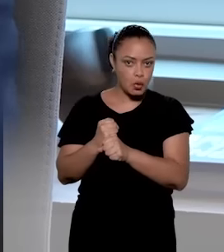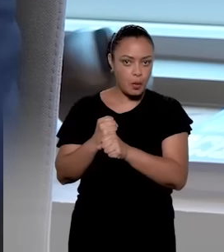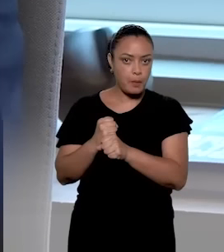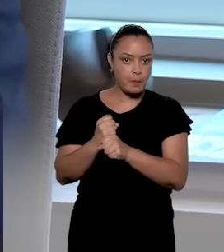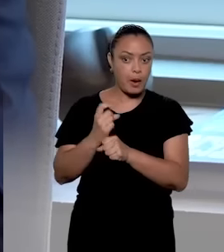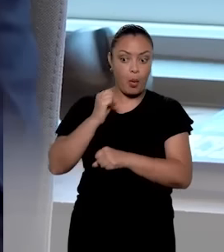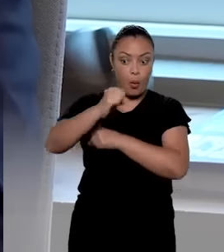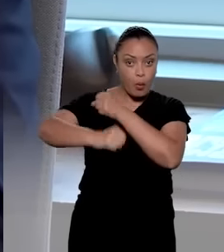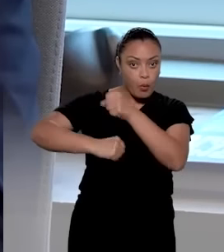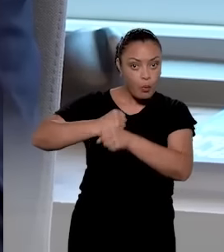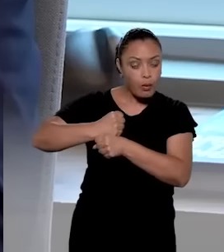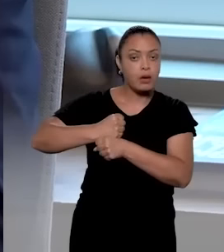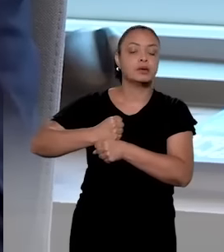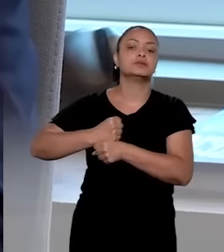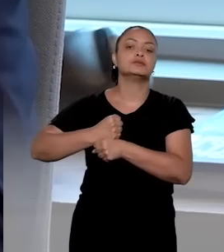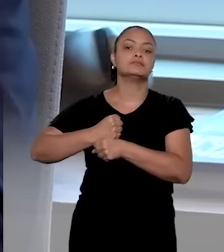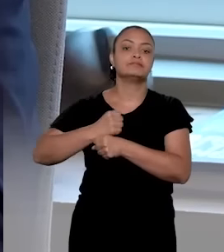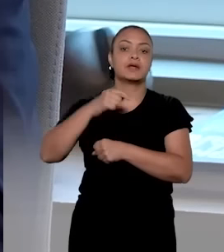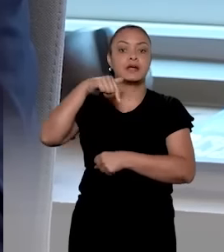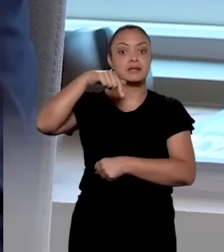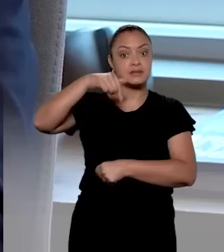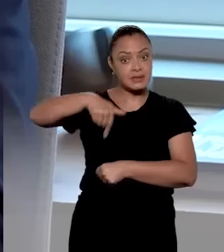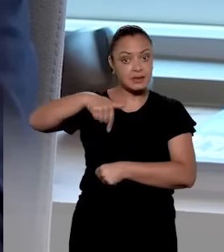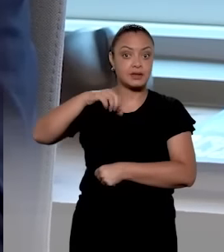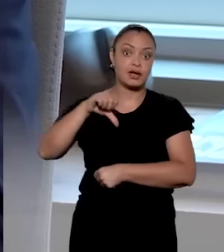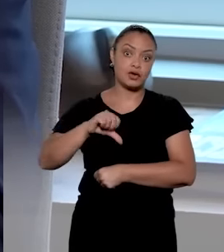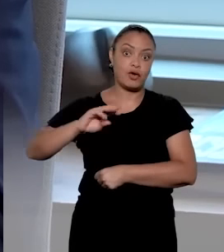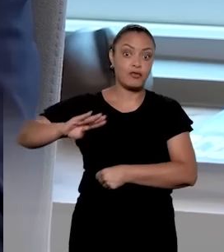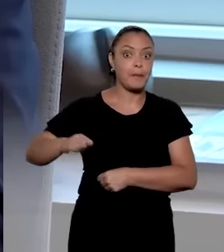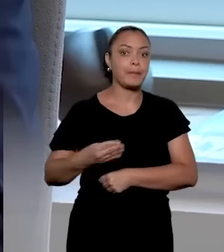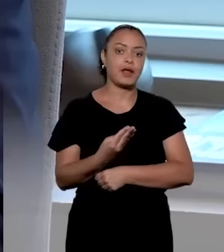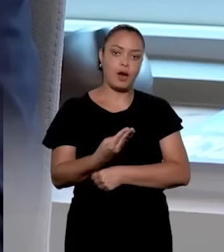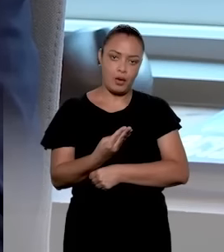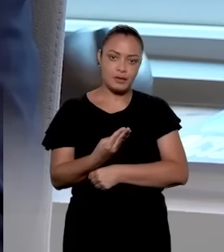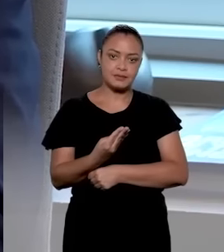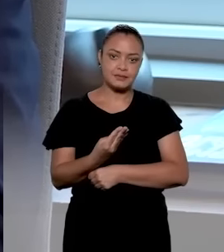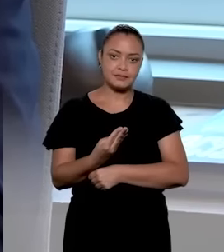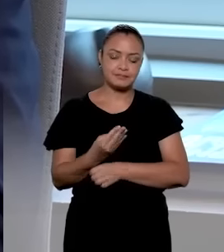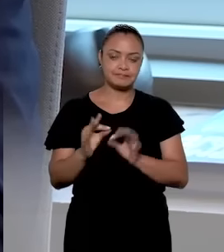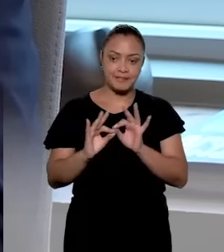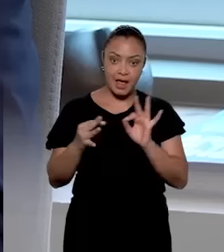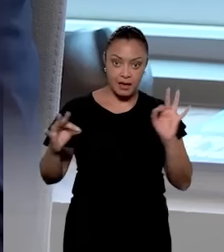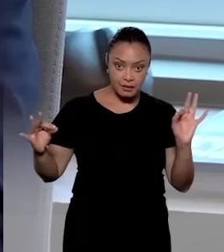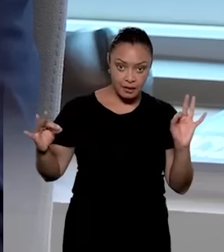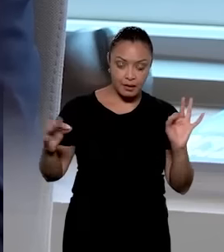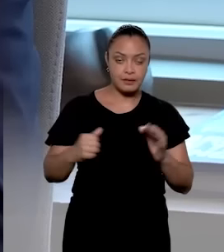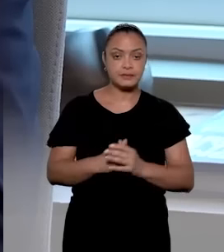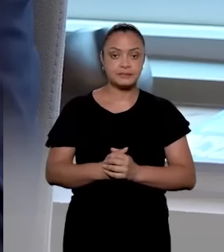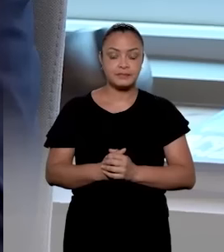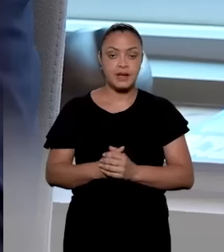no mesmo ano é 79 milhões de hectares. Muito bem, se nós tivéssemos hoje a produção por